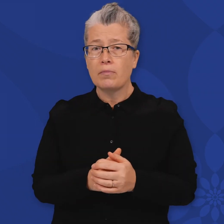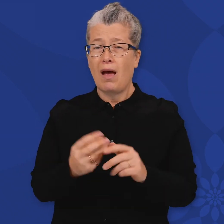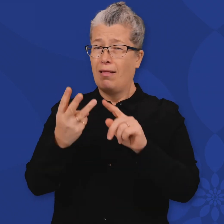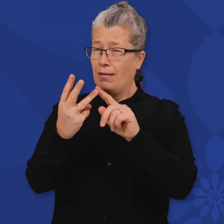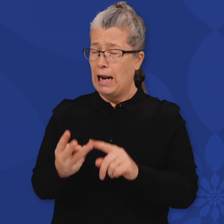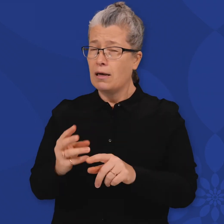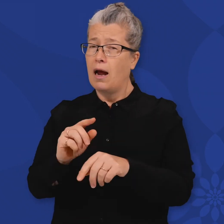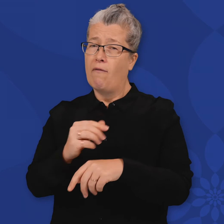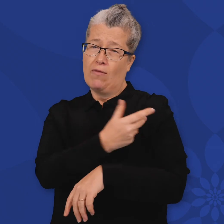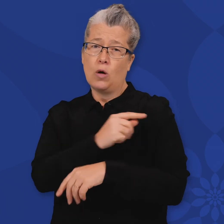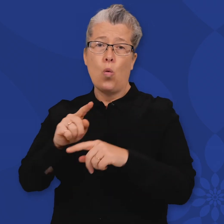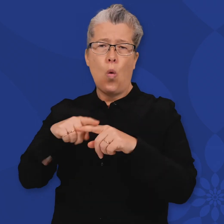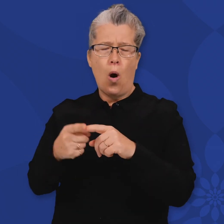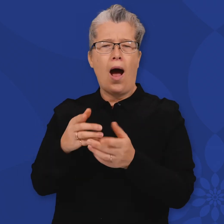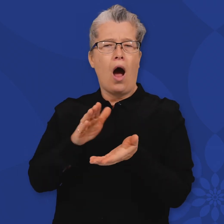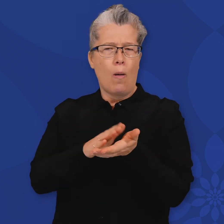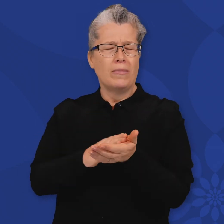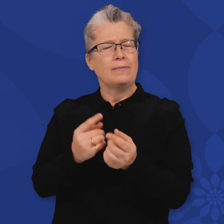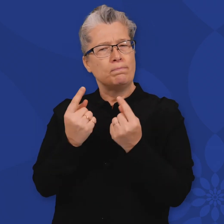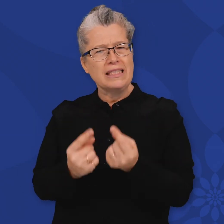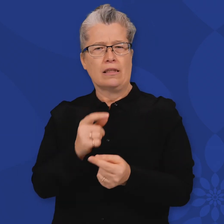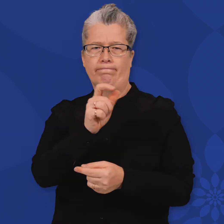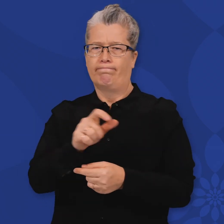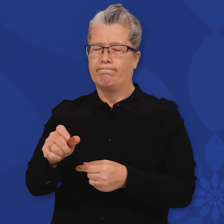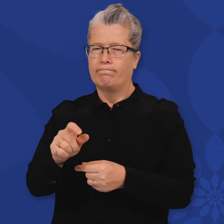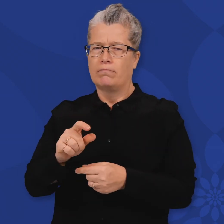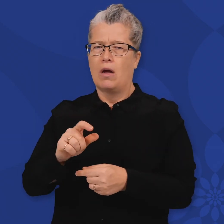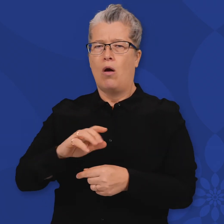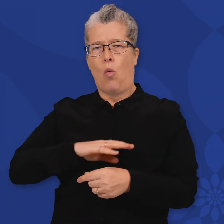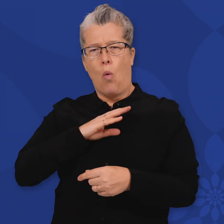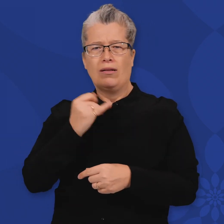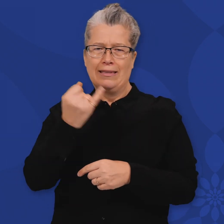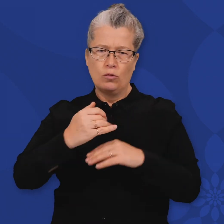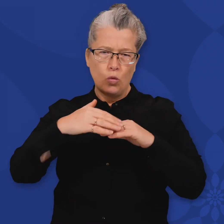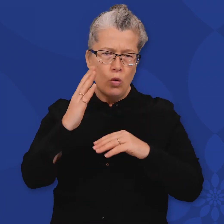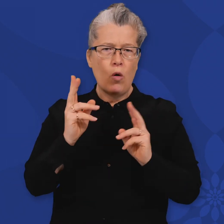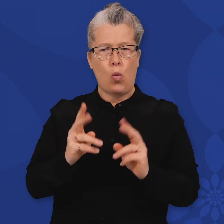Den tredje vaccindosen rekommenderas särskilt till personer som fyllt 60 år och -